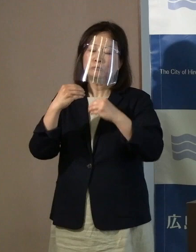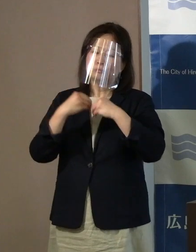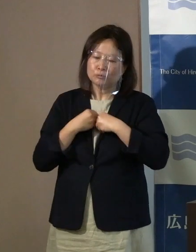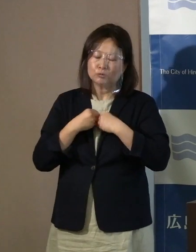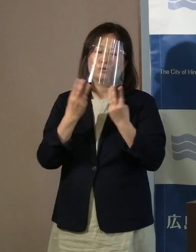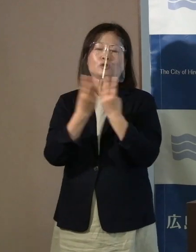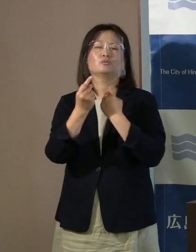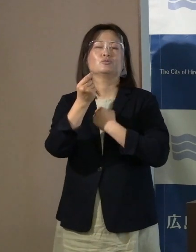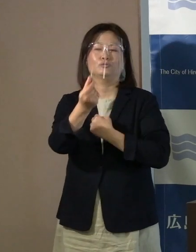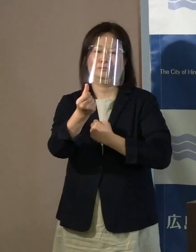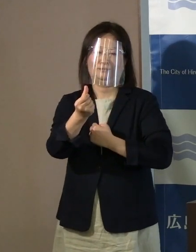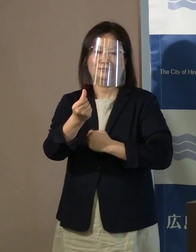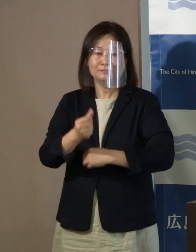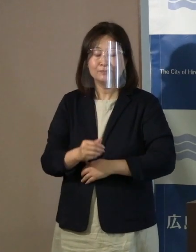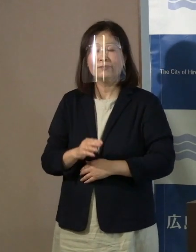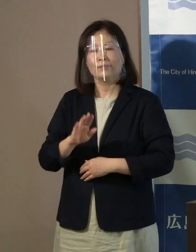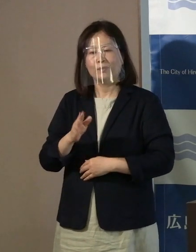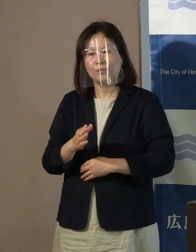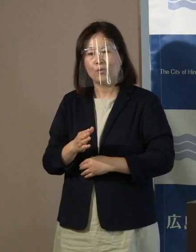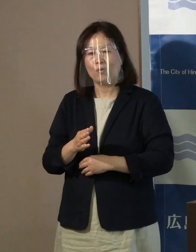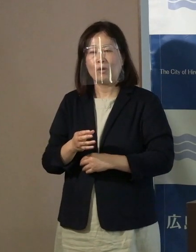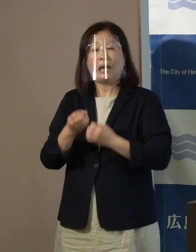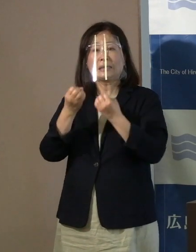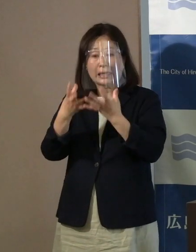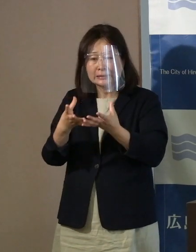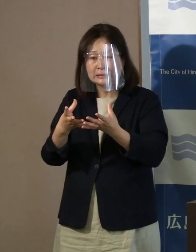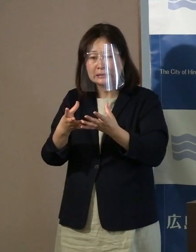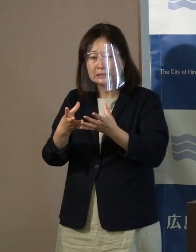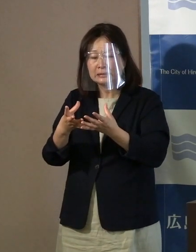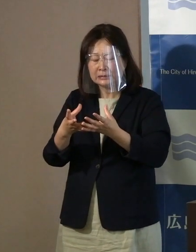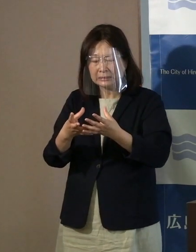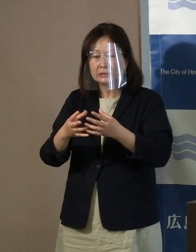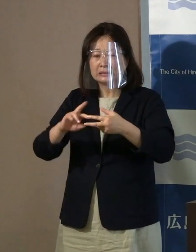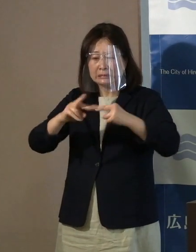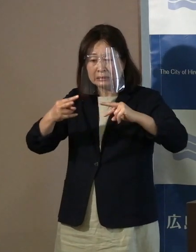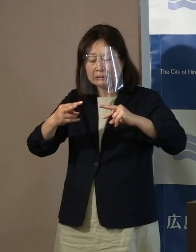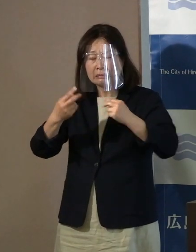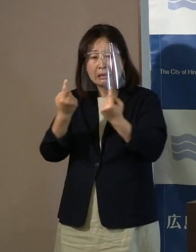逆に変異株によりまして､今65歳以前､